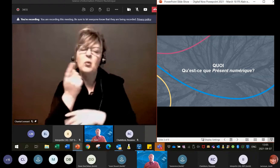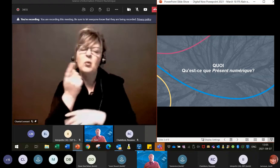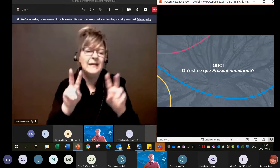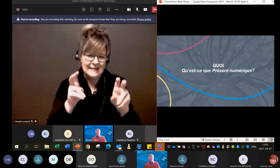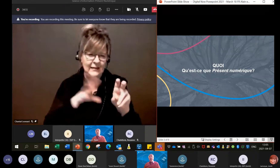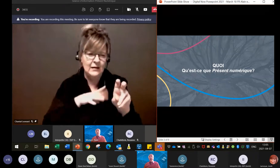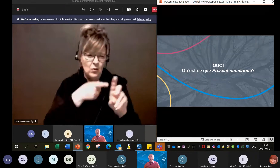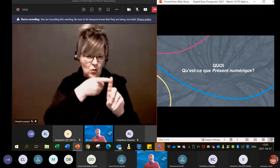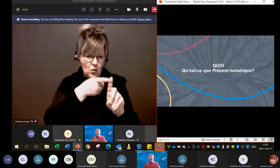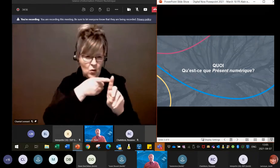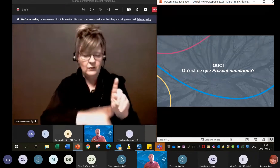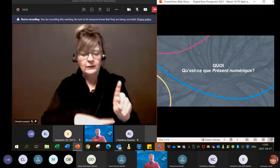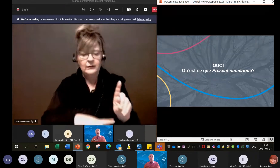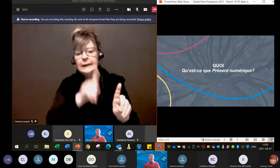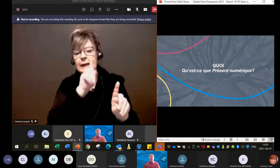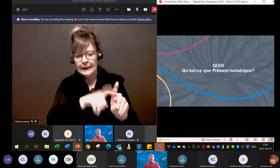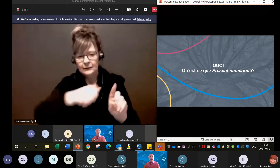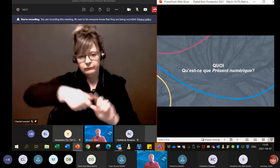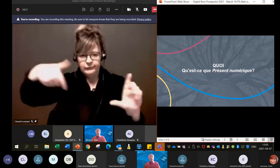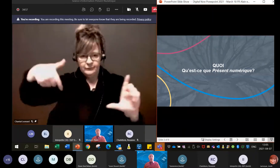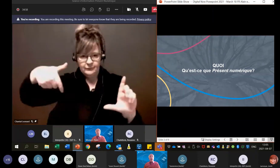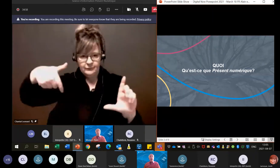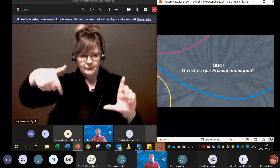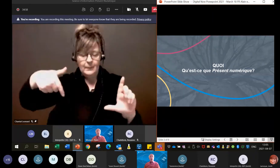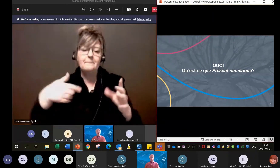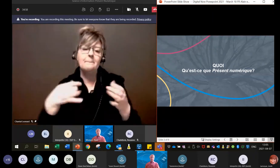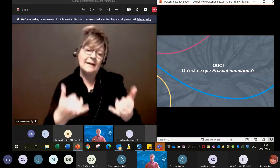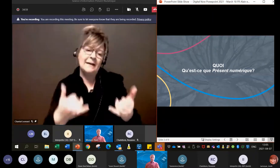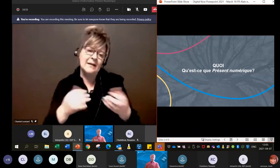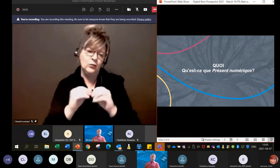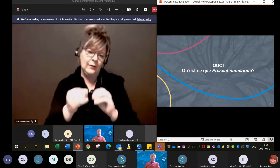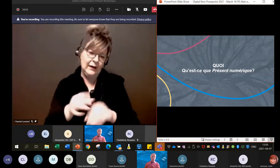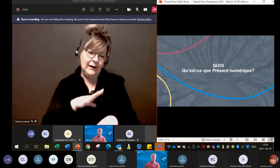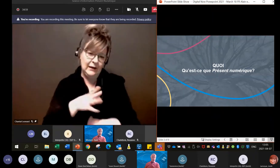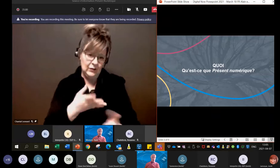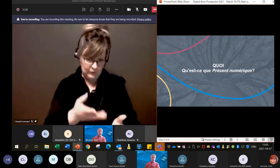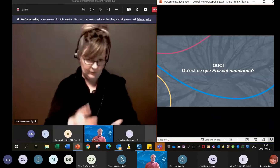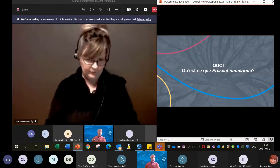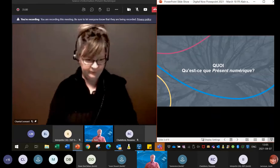venir à l’écran va être Présent numérique.